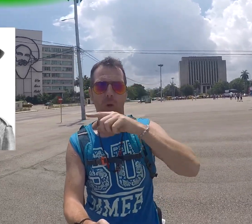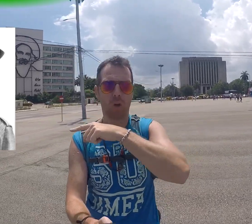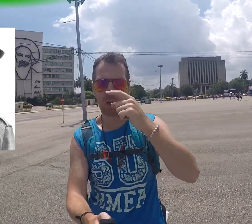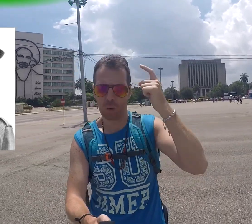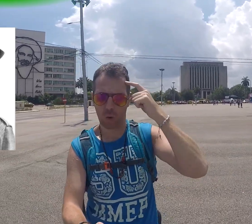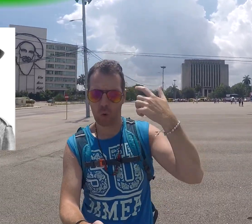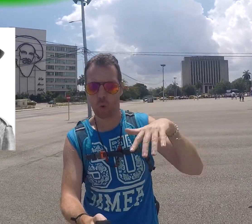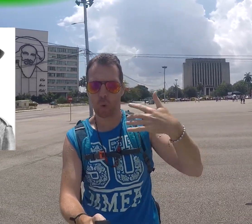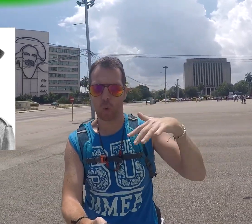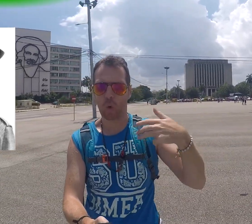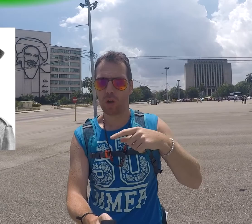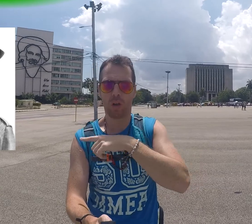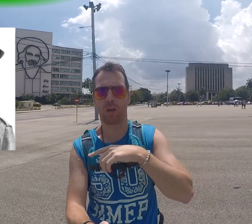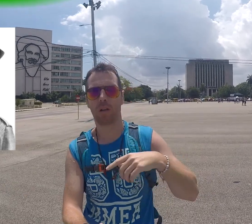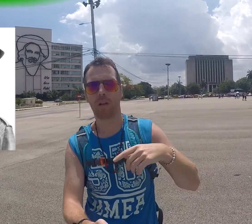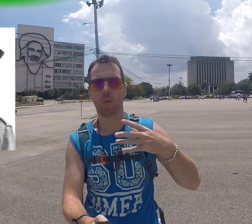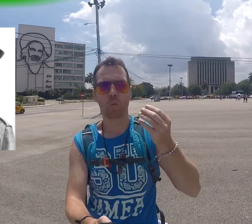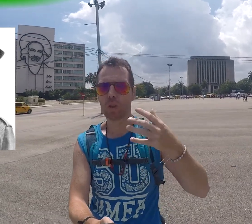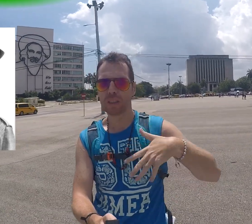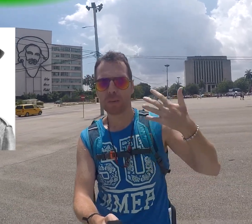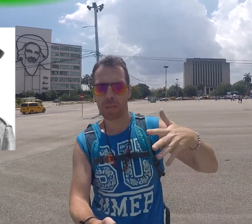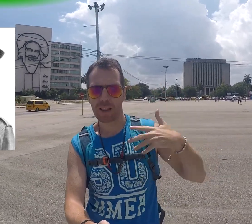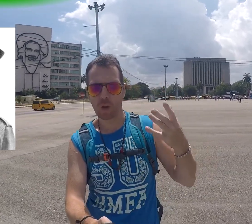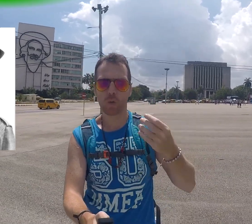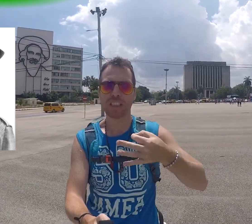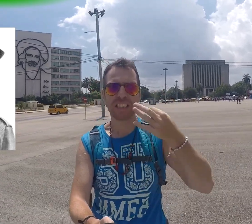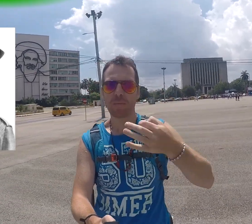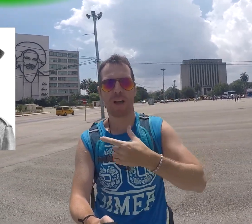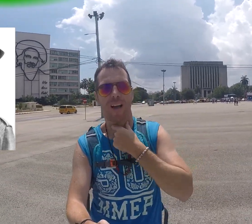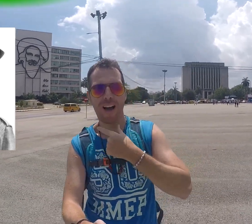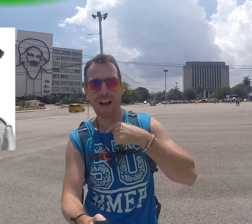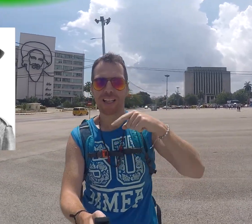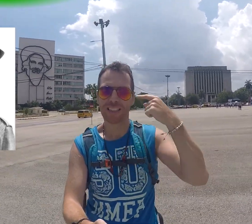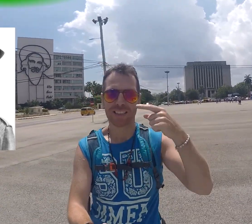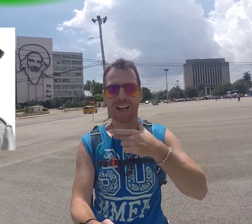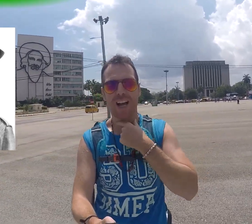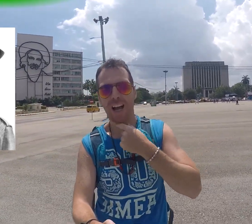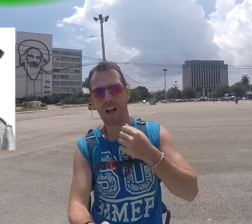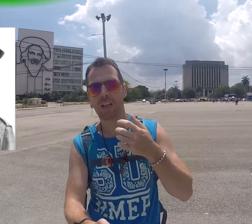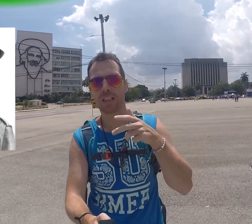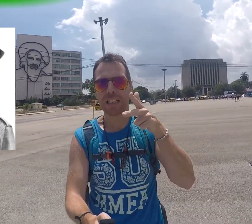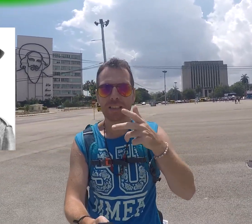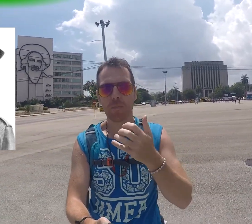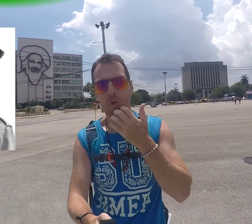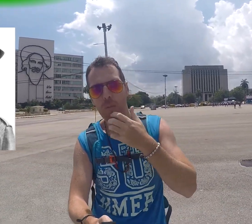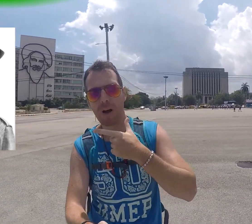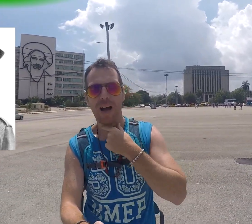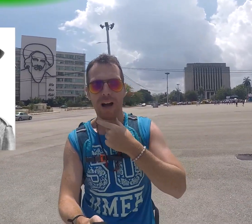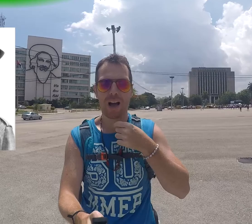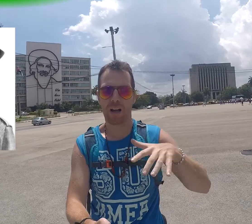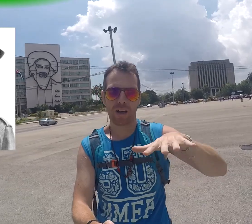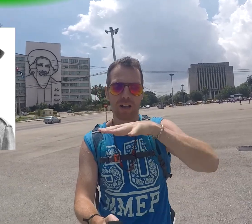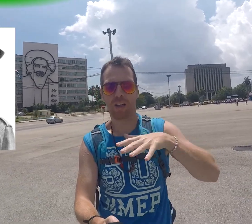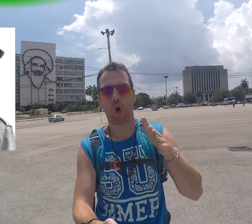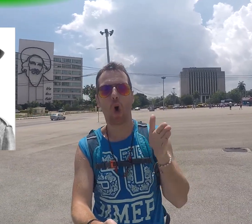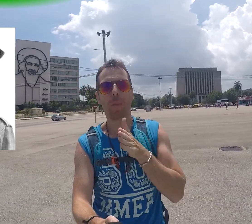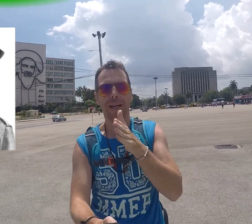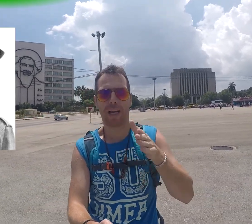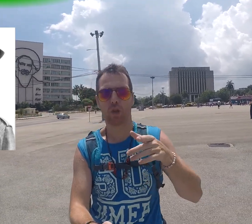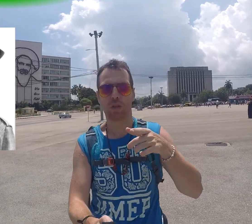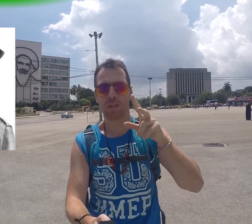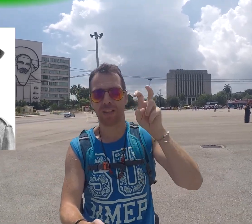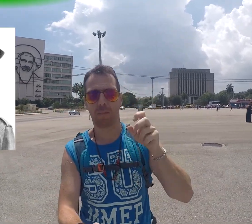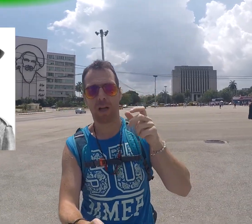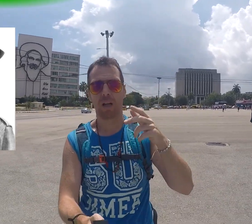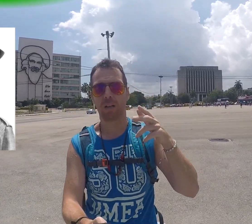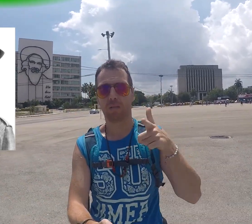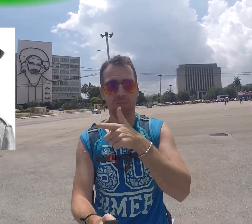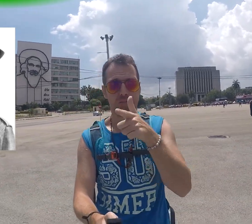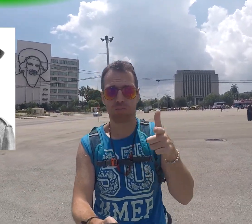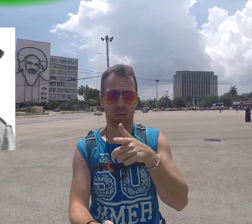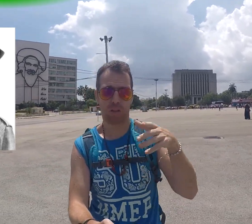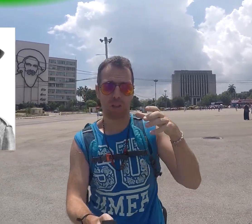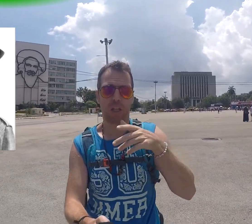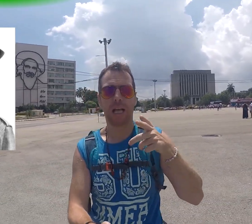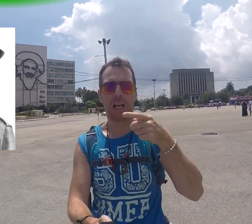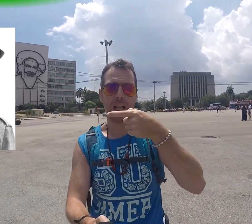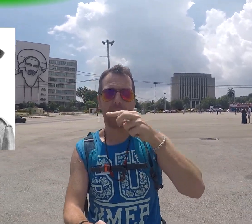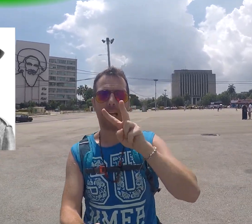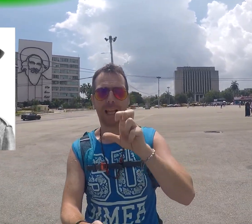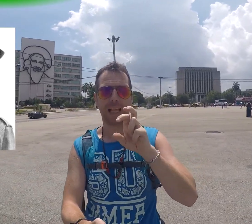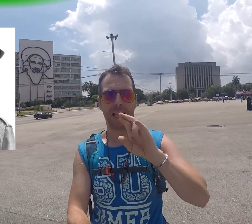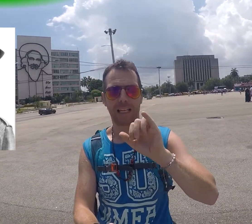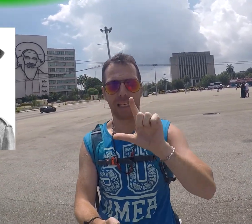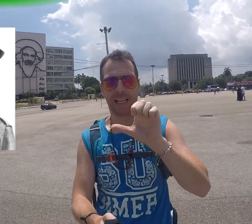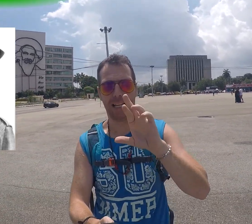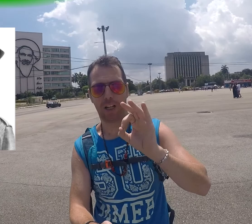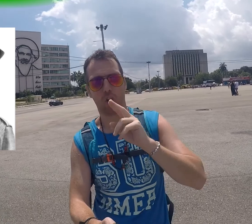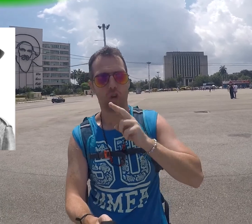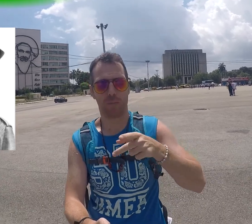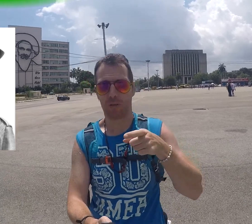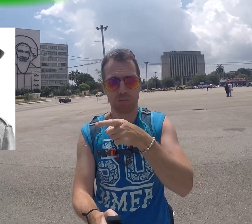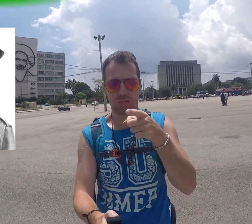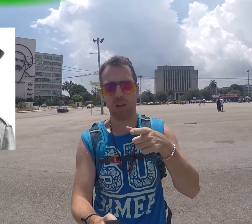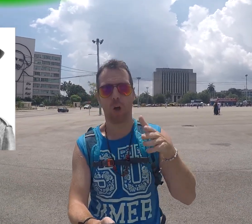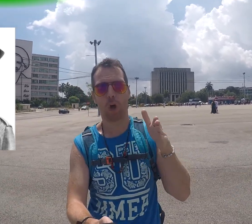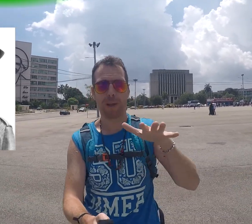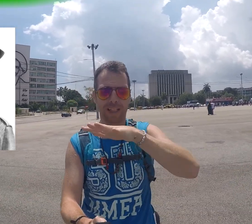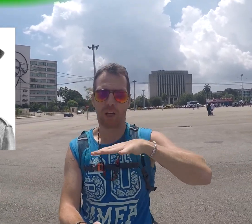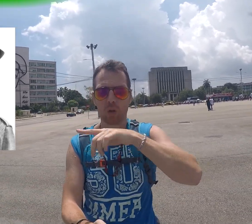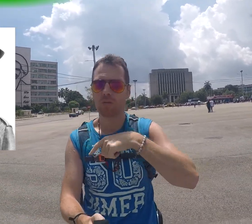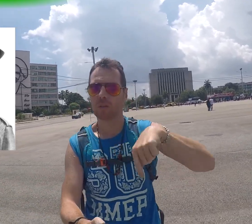Pero fue muy listo y muy simpático, gastando muchas bromas con sus compañeros guerrilleros